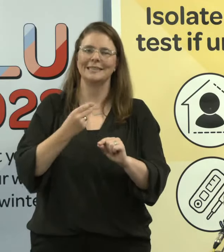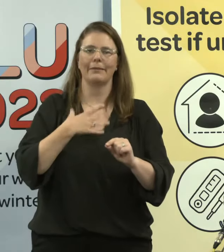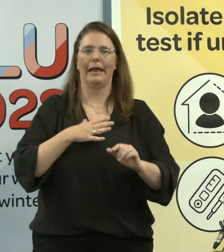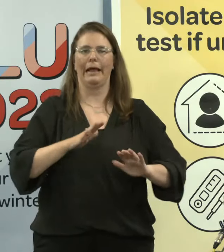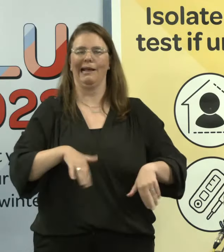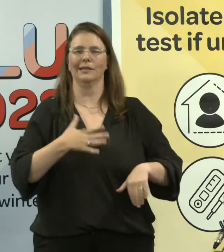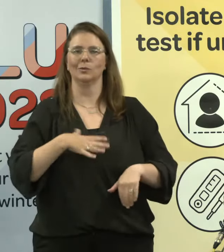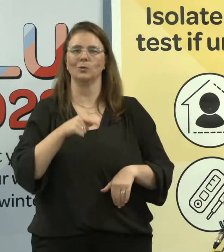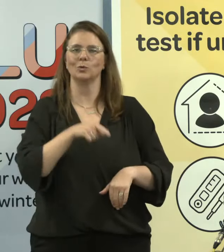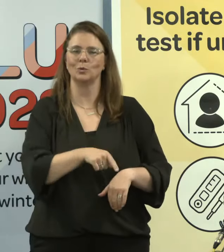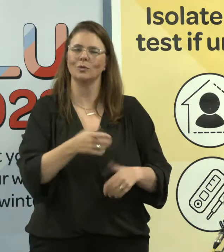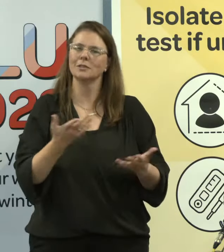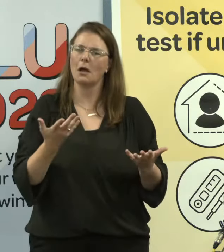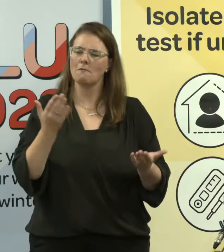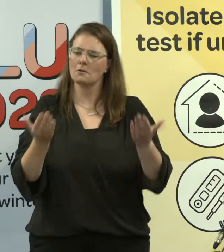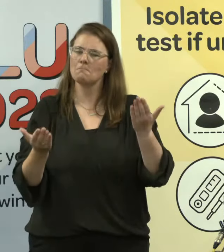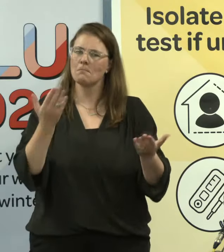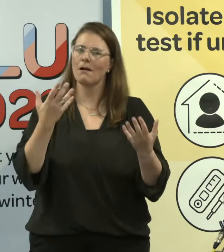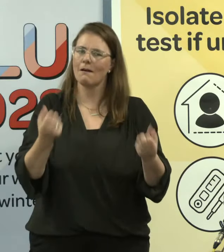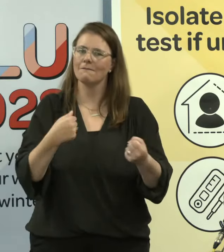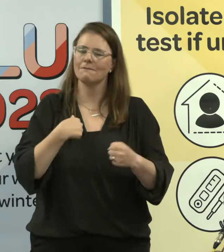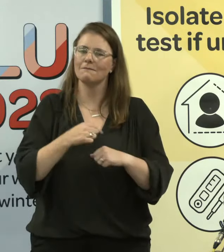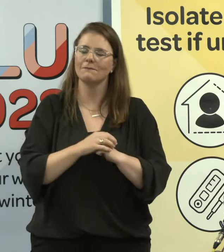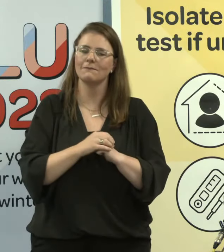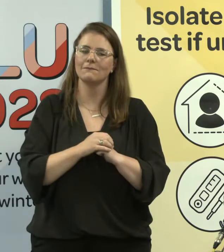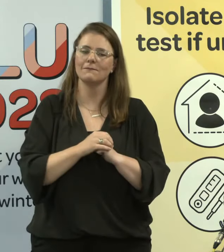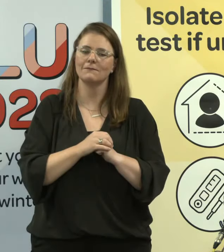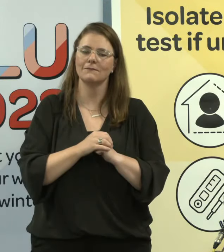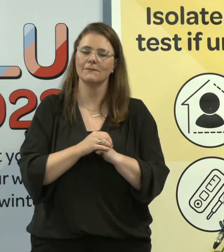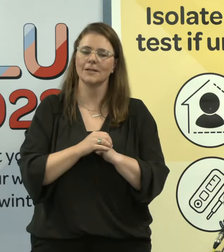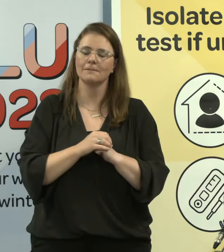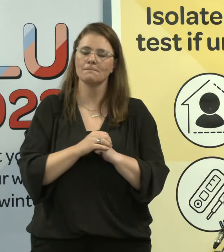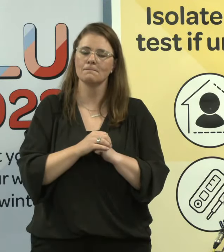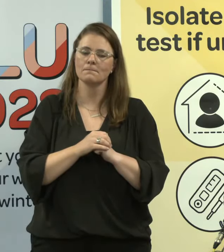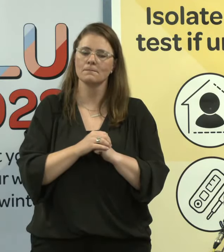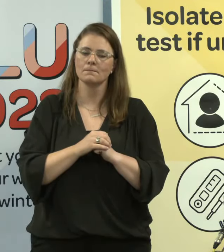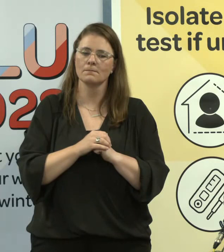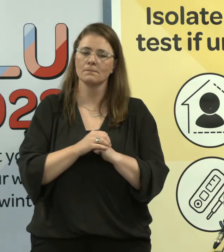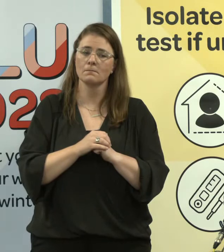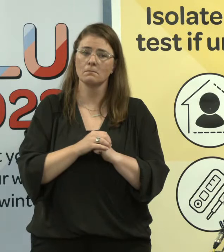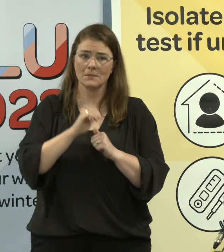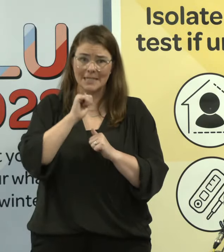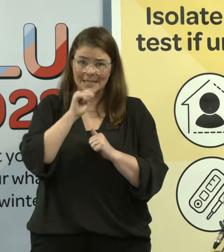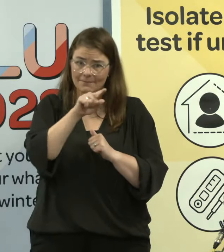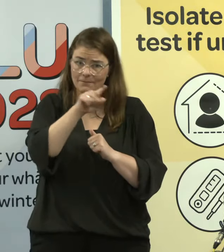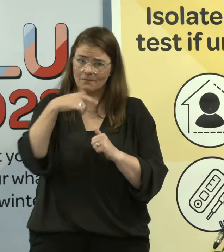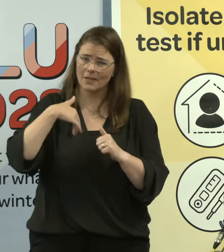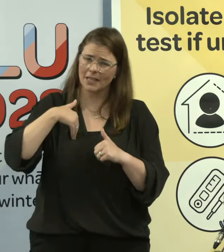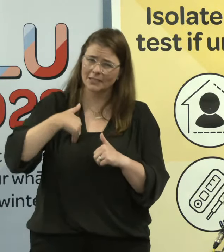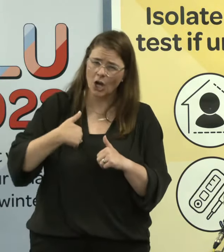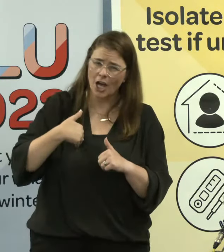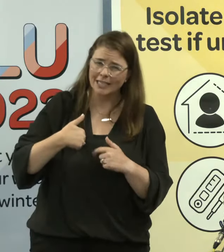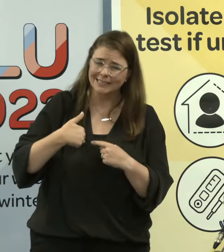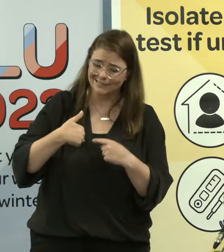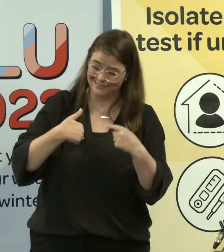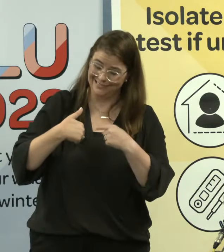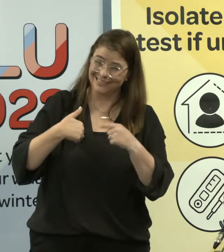mea e hiahia ana ahau kia taea e